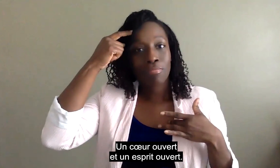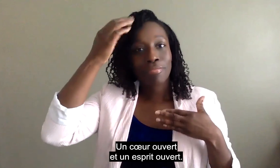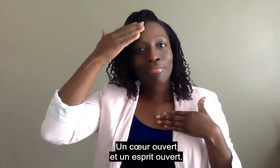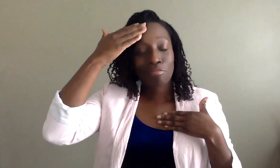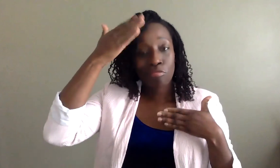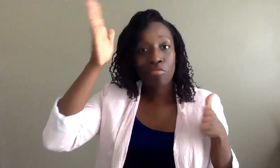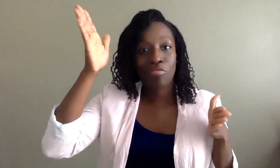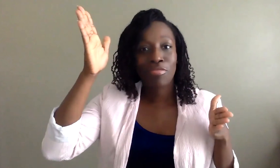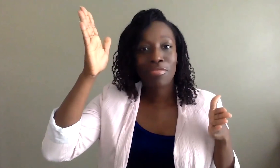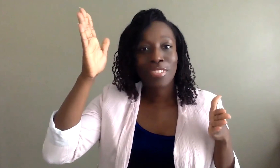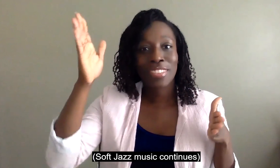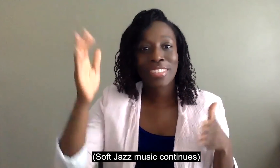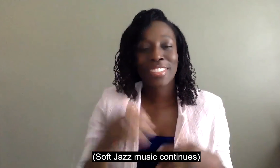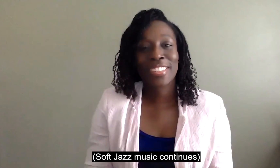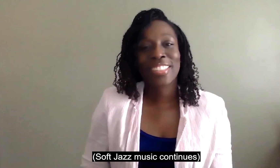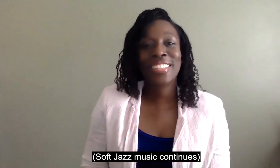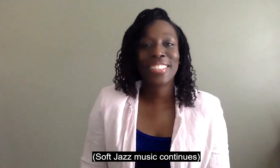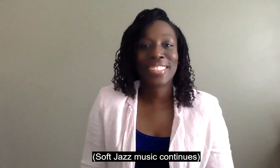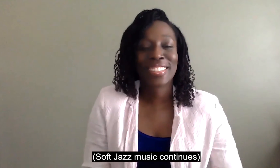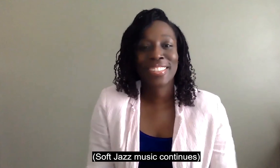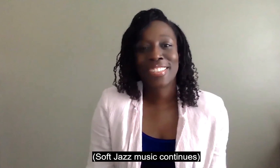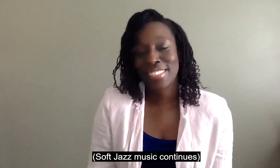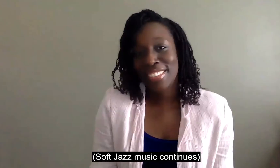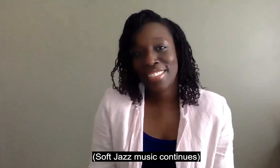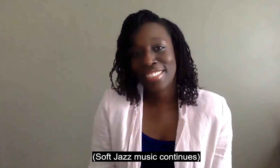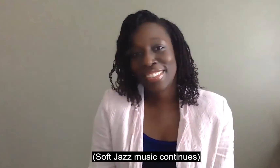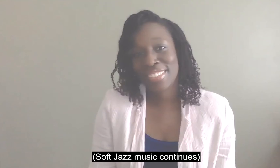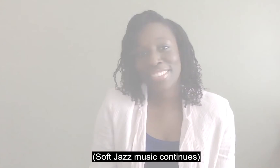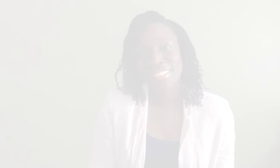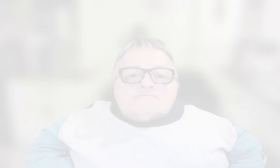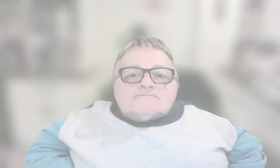il y a des mesures très concrètes